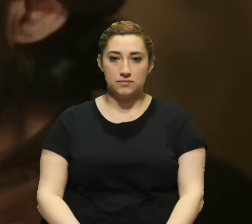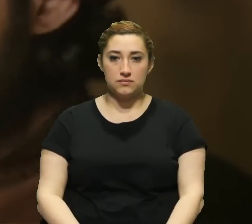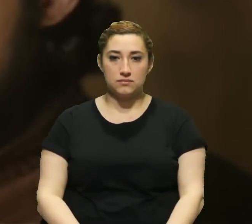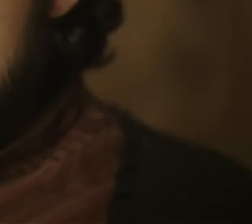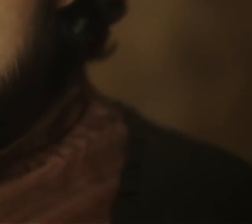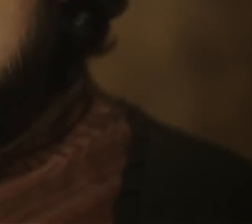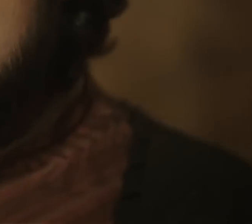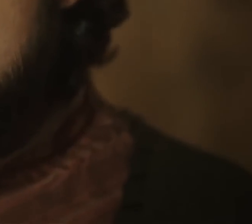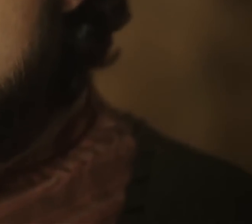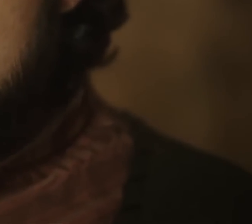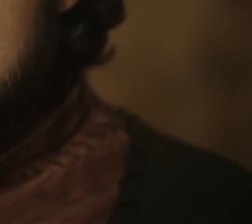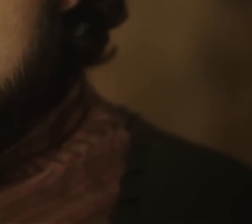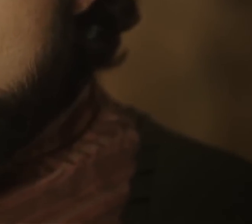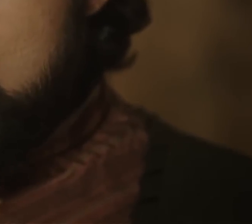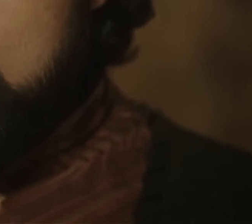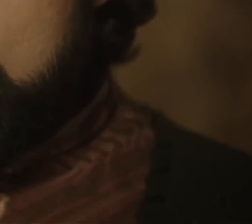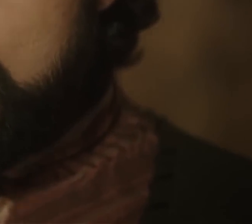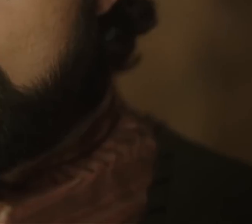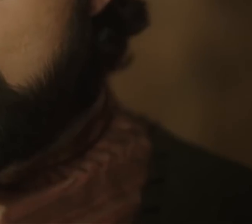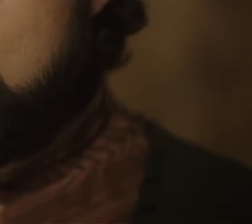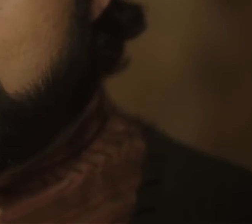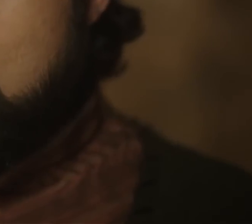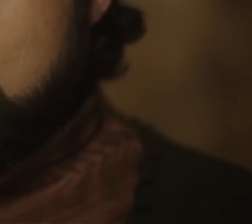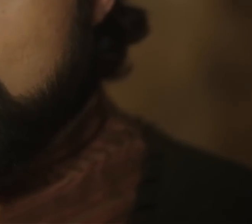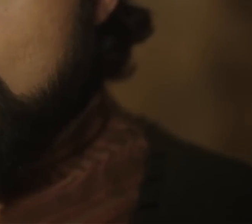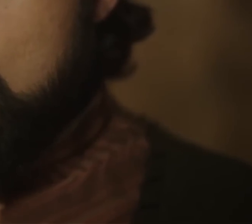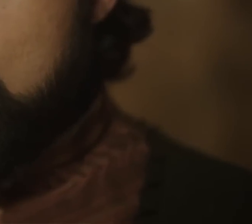(Müzik - Gerilim)